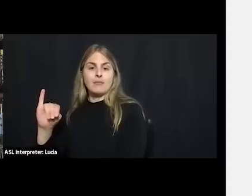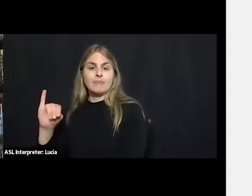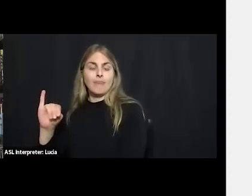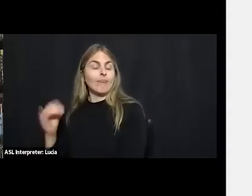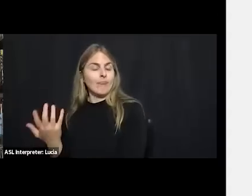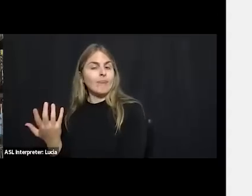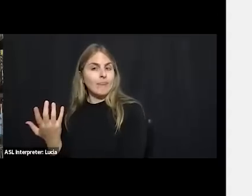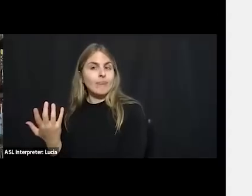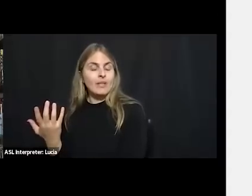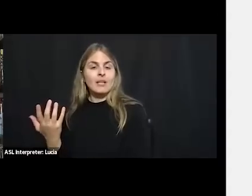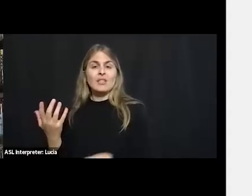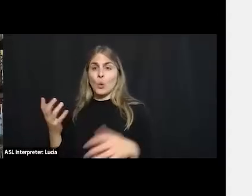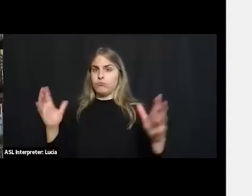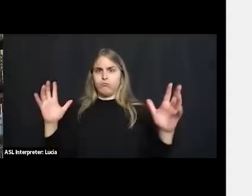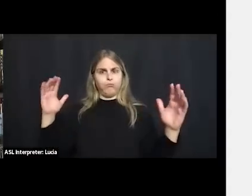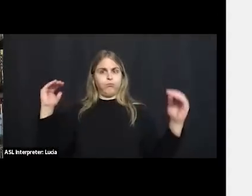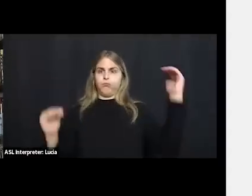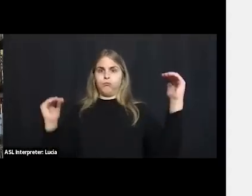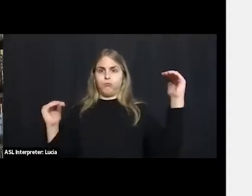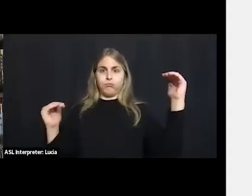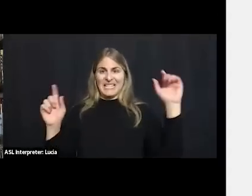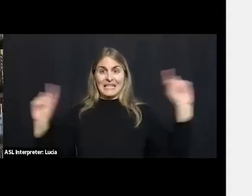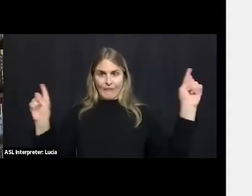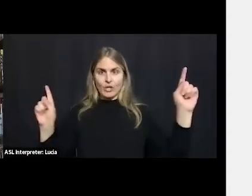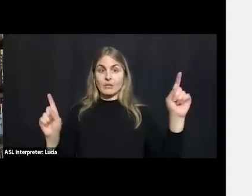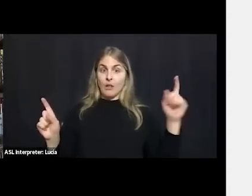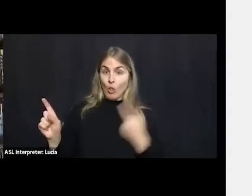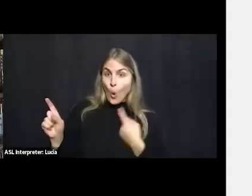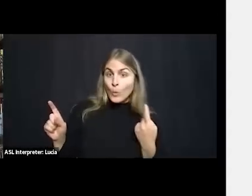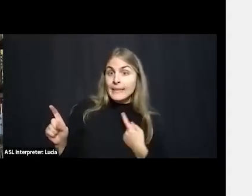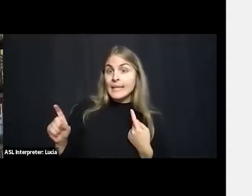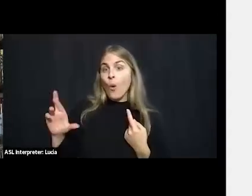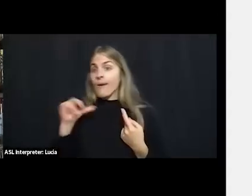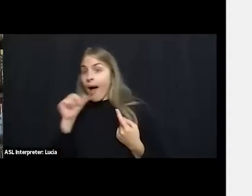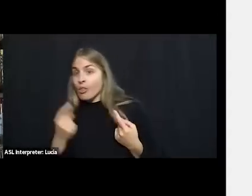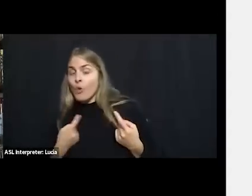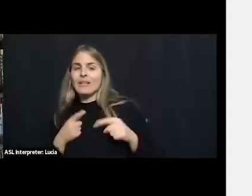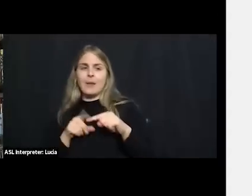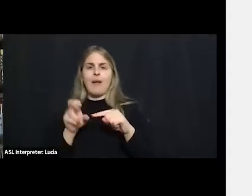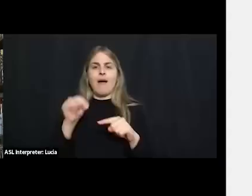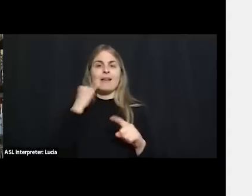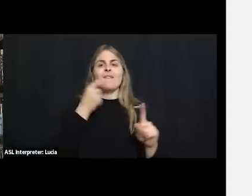Es una diferencia asombrosa en la soledad de acuerdo a si las personas experimentaban una enfermedad mental grave o no.